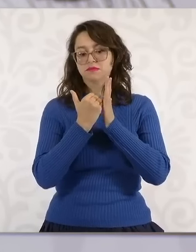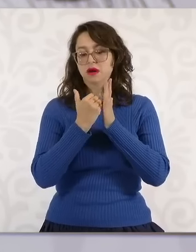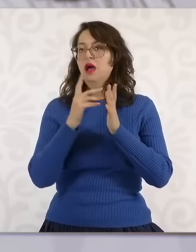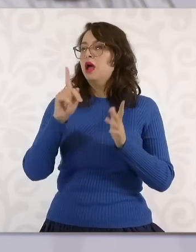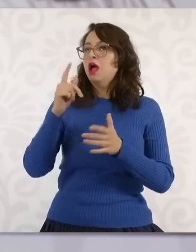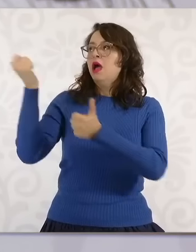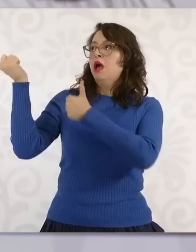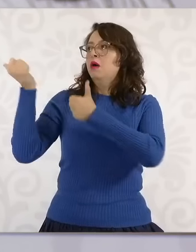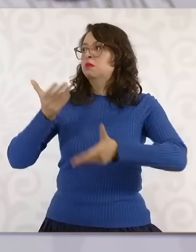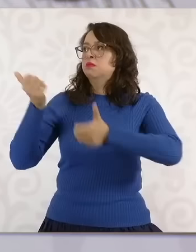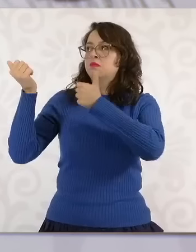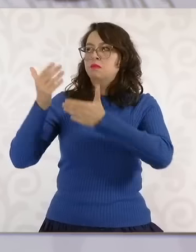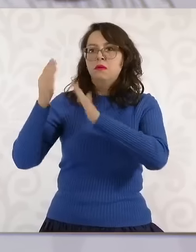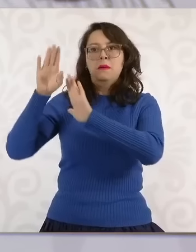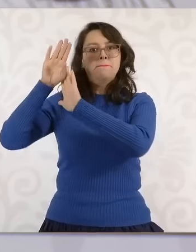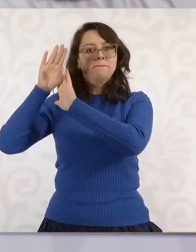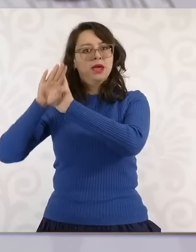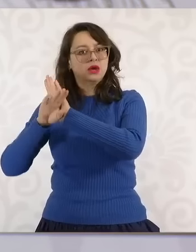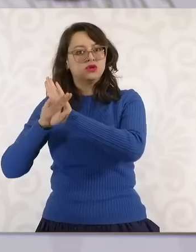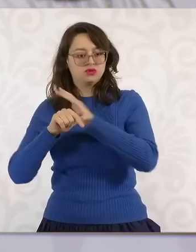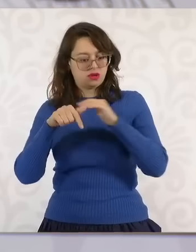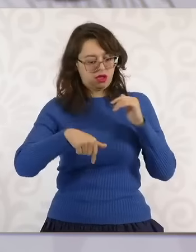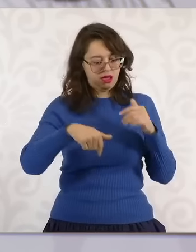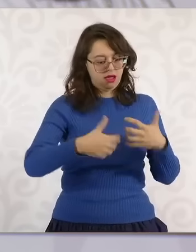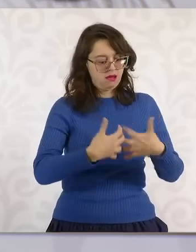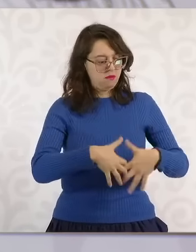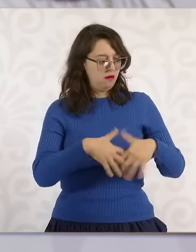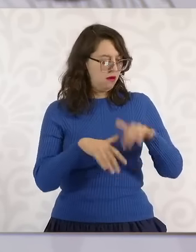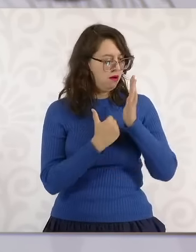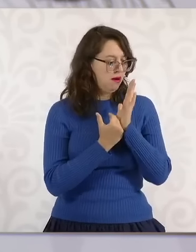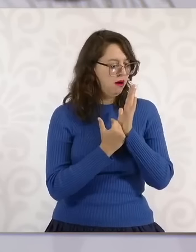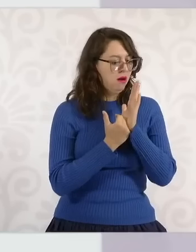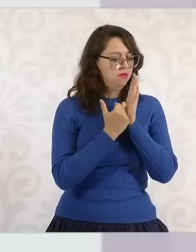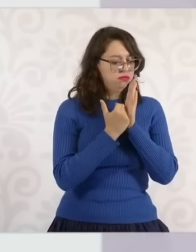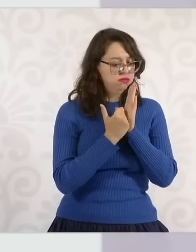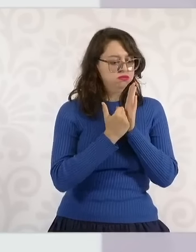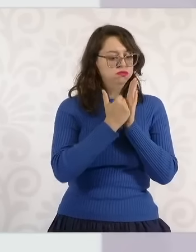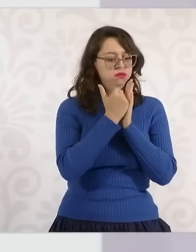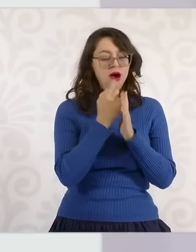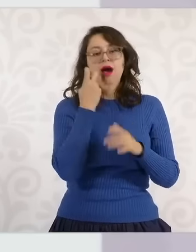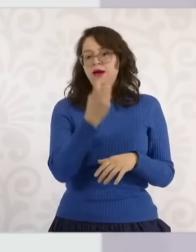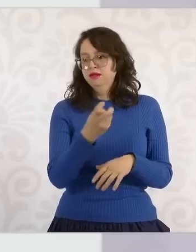aumento de la producción nacional. Y así como eso estamos trabajando en otros sectores. E